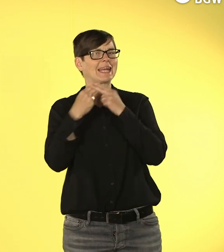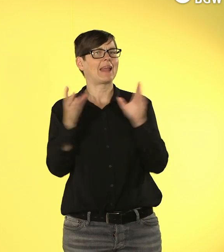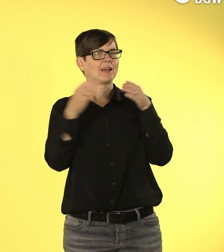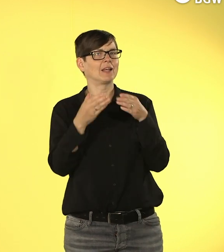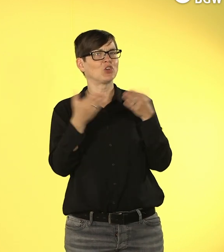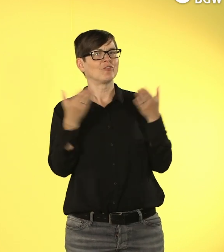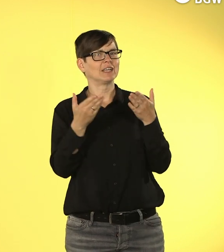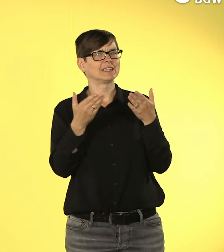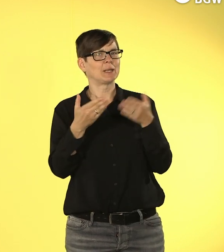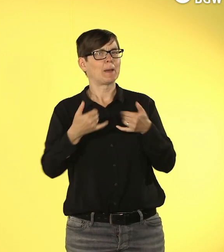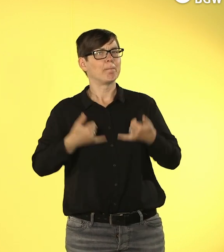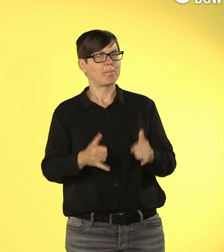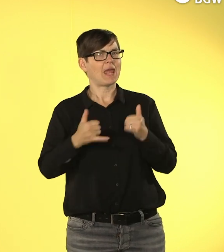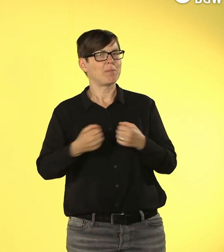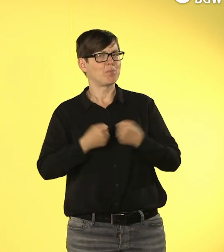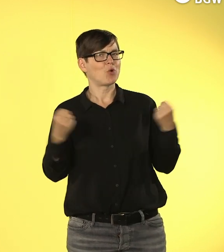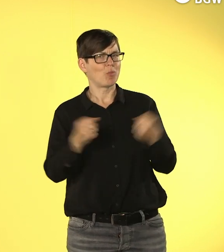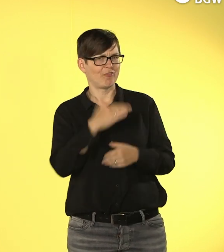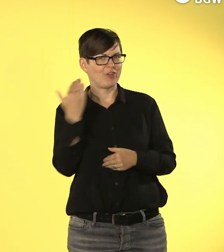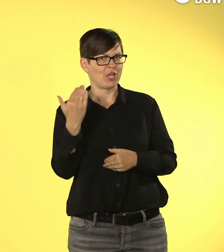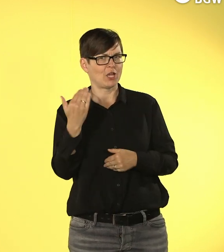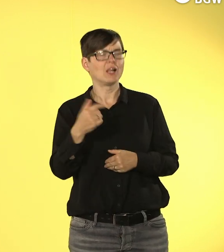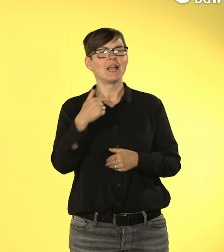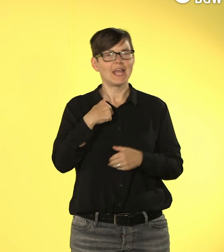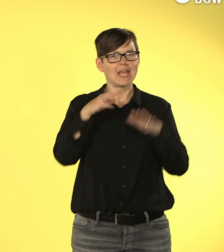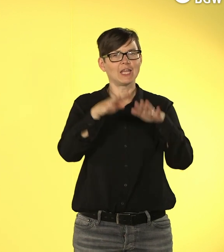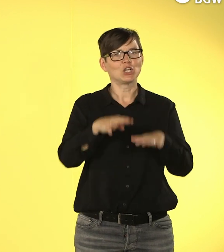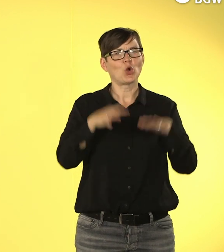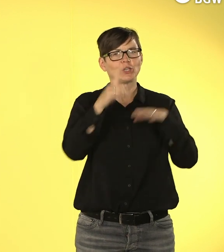Ich bin knapp vor '64 geboren, nämlich '62.